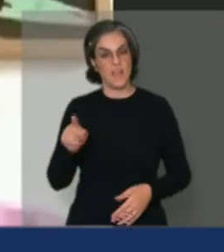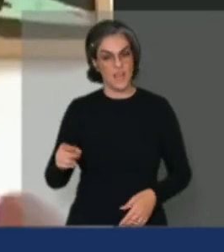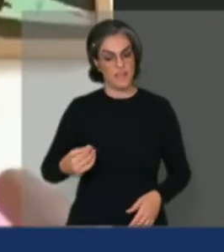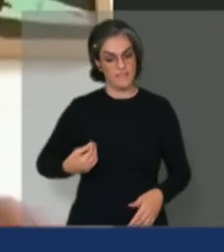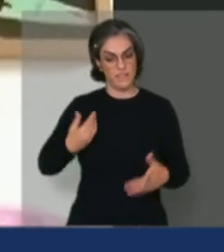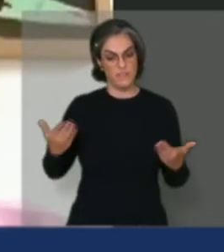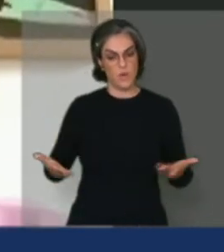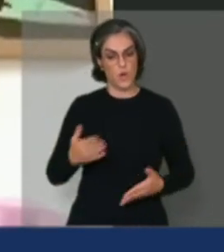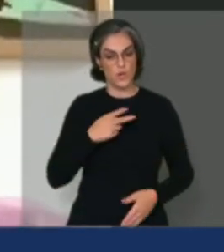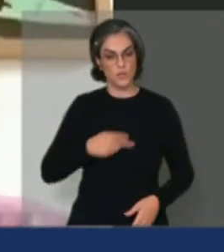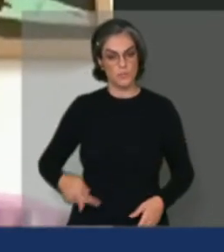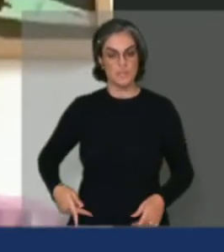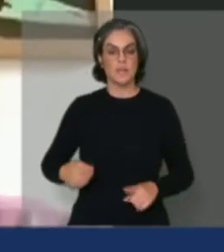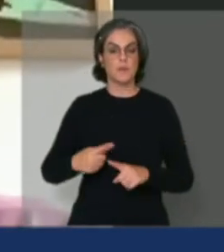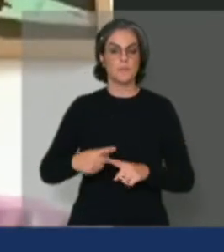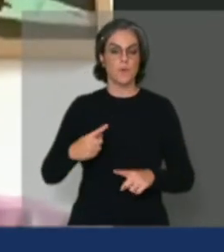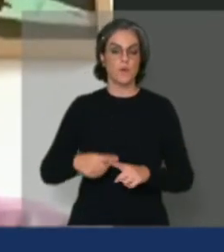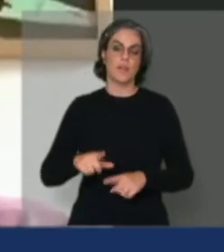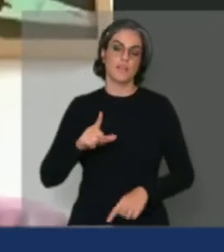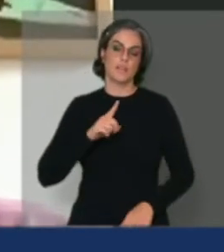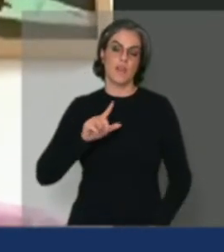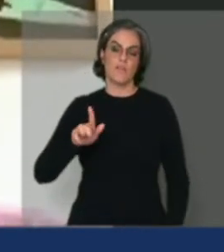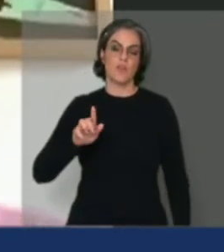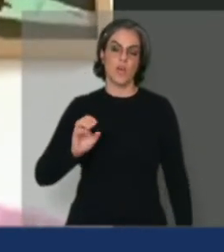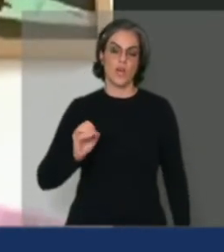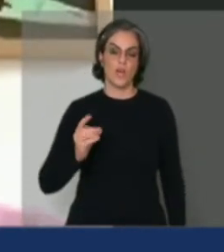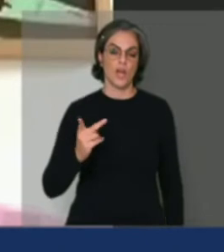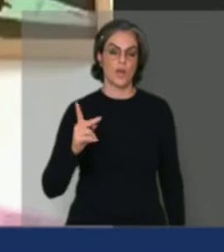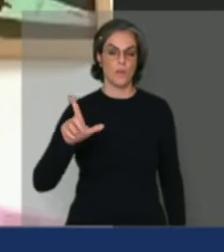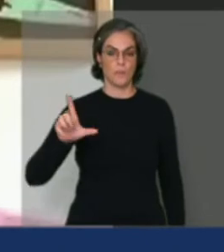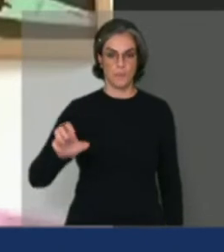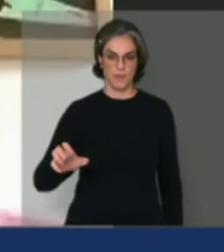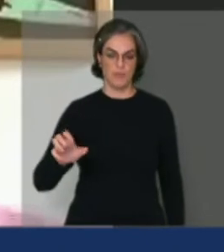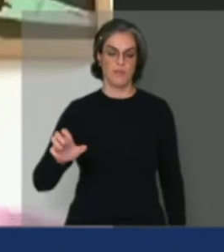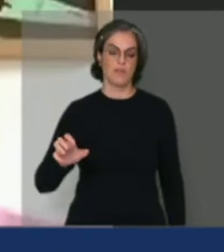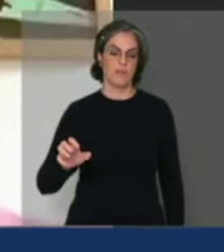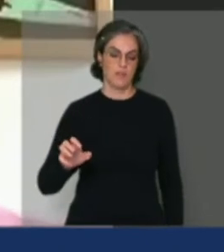HOUVE UM GOLPE LEGALIZADO NO BRASIL QUE RETIRARAM O PRESIDENTE LULA, DA DISPUTA